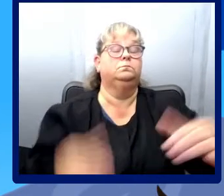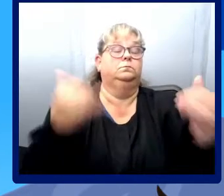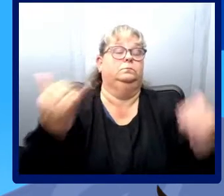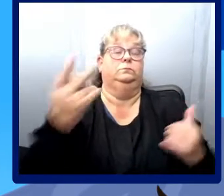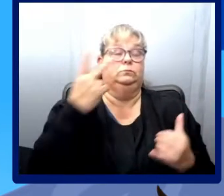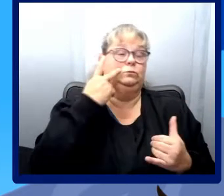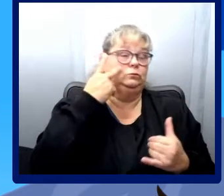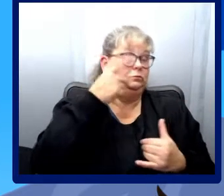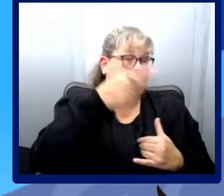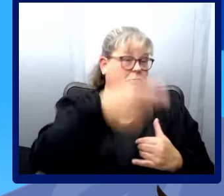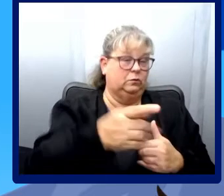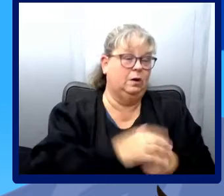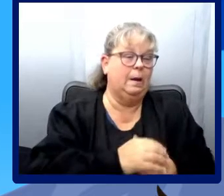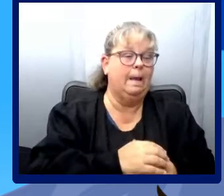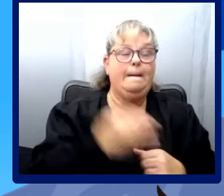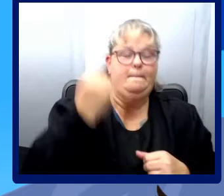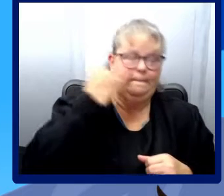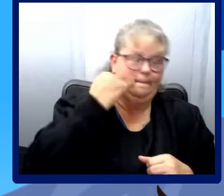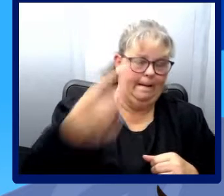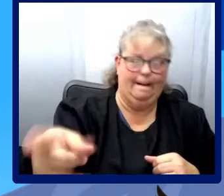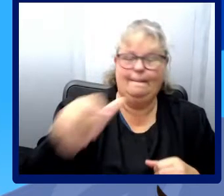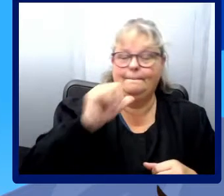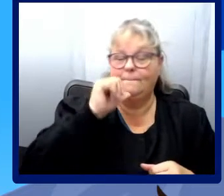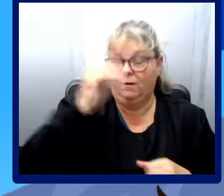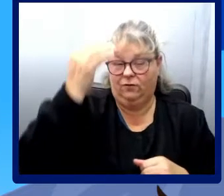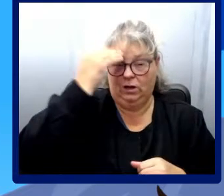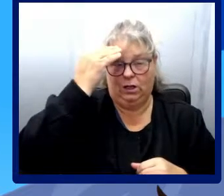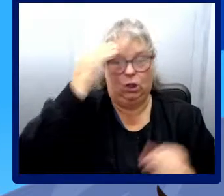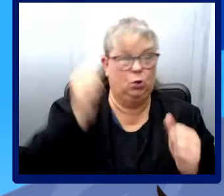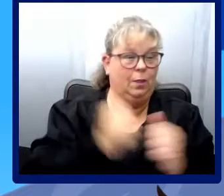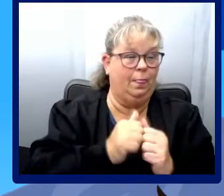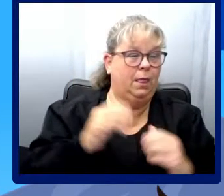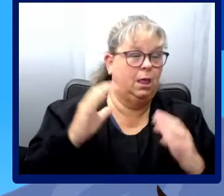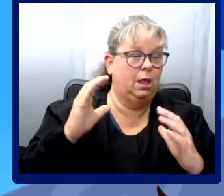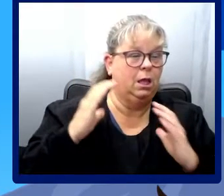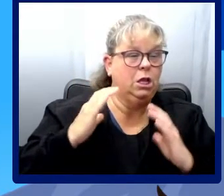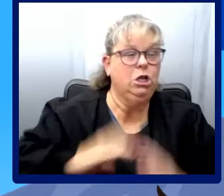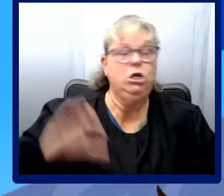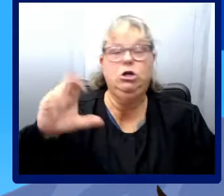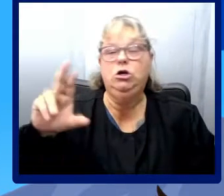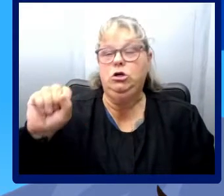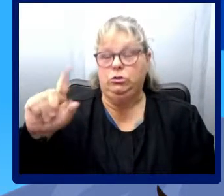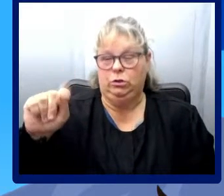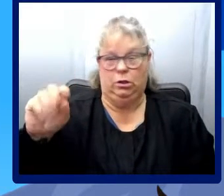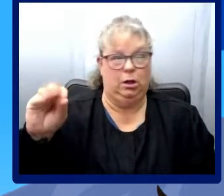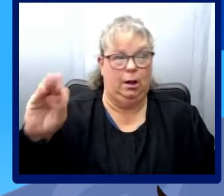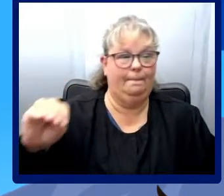Si no están familiarizados con el tipo de metadatos personalizados, hay buenas insignias de Trailhead en torno a esto.